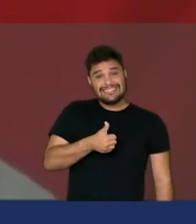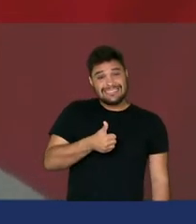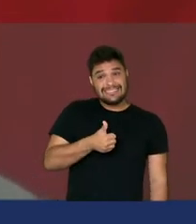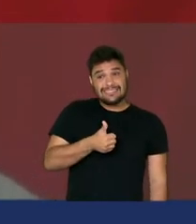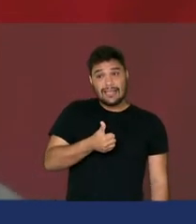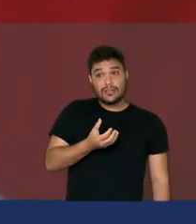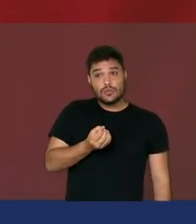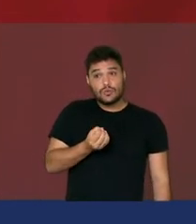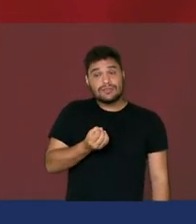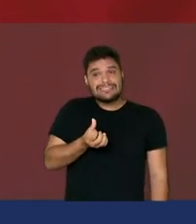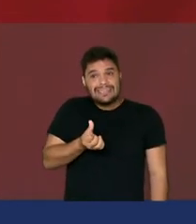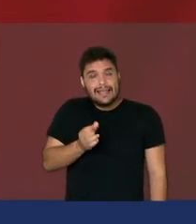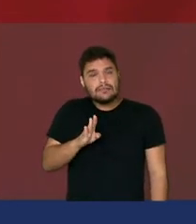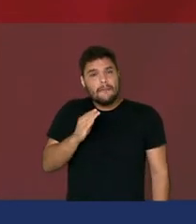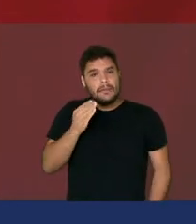ANO PARA O OUTRO, O LUCRO DE